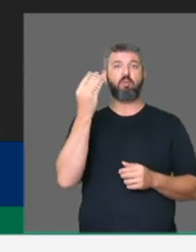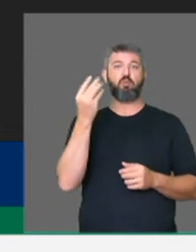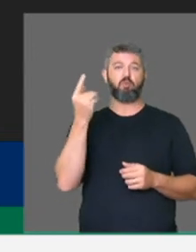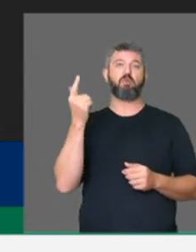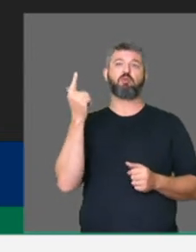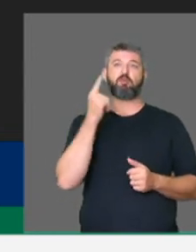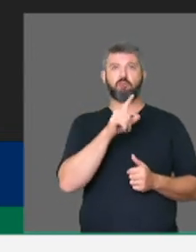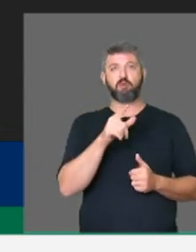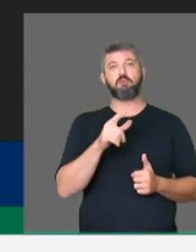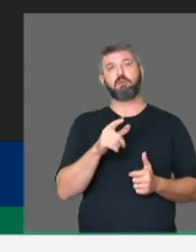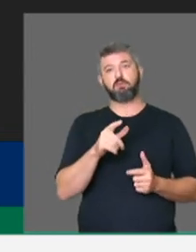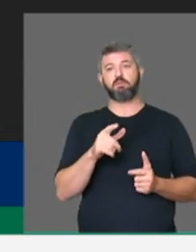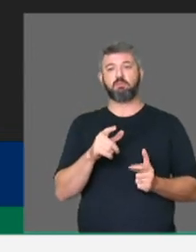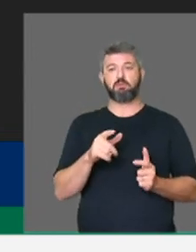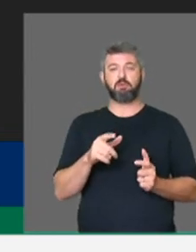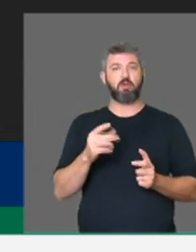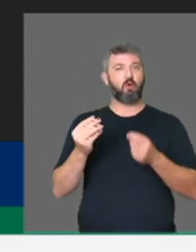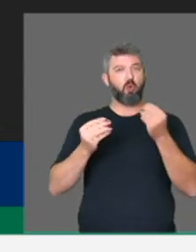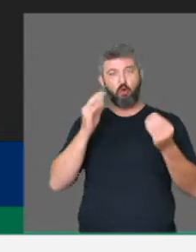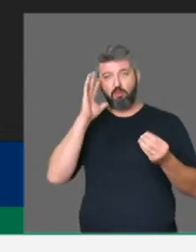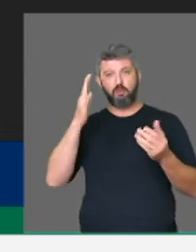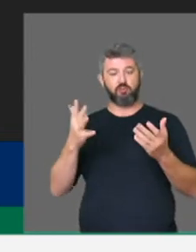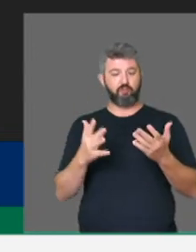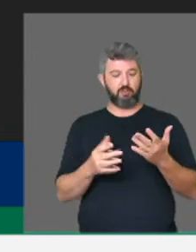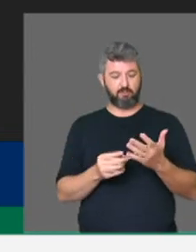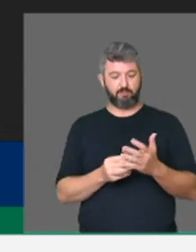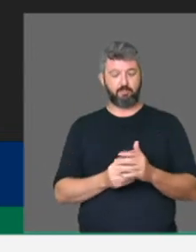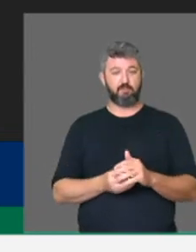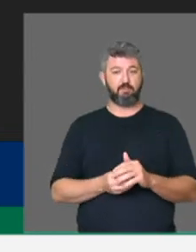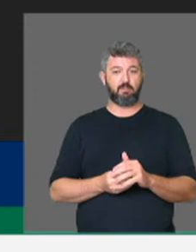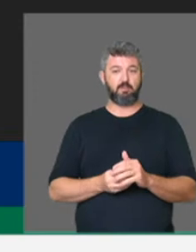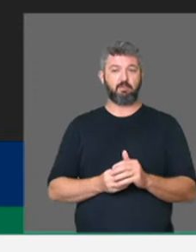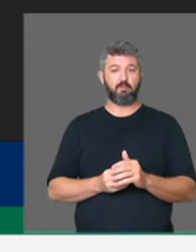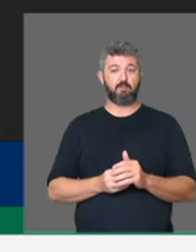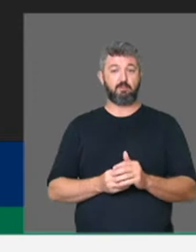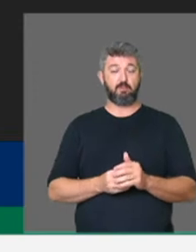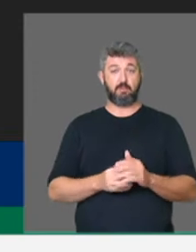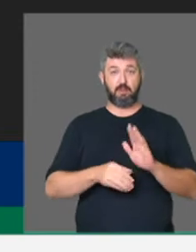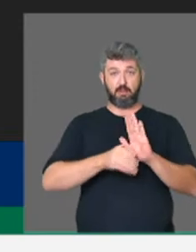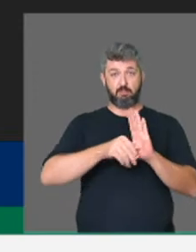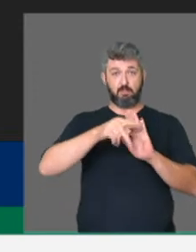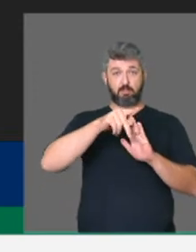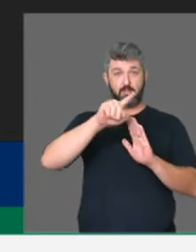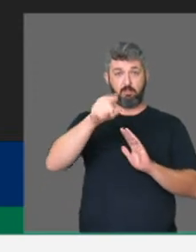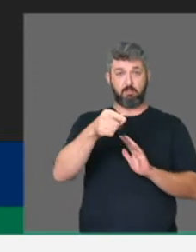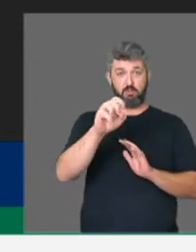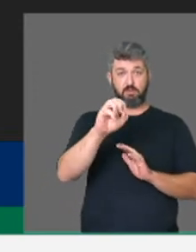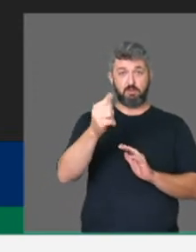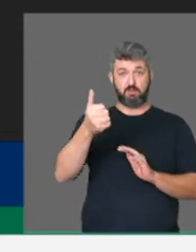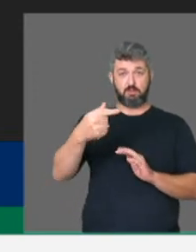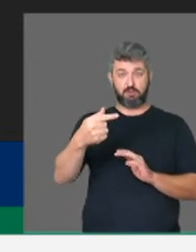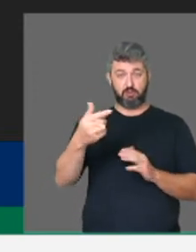ELA ACABA RETIRANDO A SAÚDE FINANCEIRA DE EMPRESAS QUE QUEREM HOJE SAIR DESSE IMBRÓ GLIO, PRECISAM PAGAR SUAS DÍVIDAS E OBVIAMENTE RECUPERAR A SAÚDE FINANCEIRA